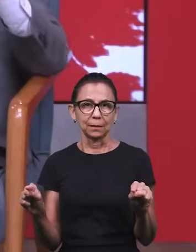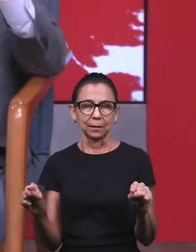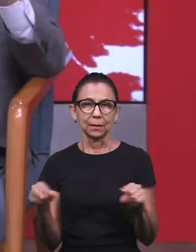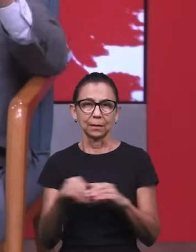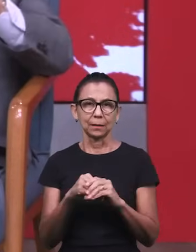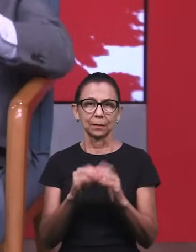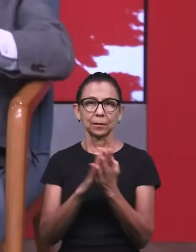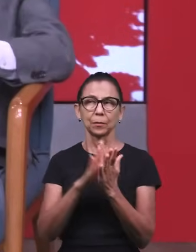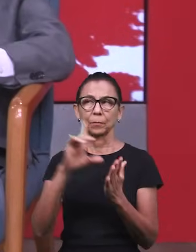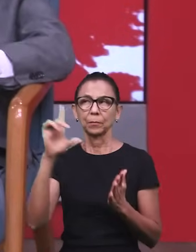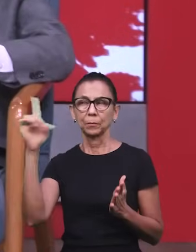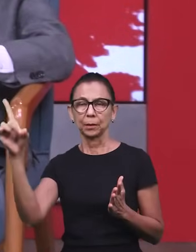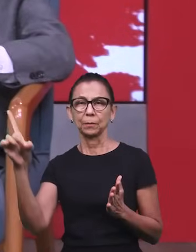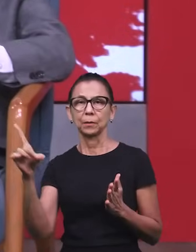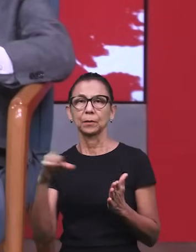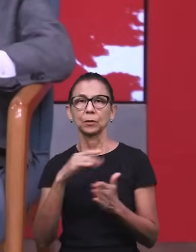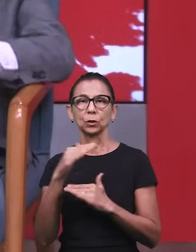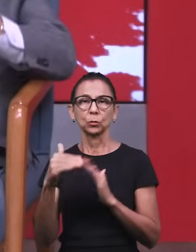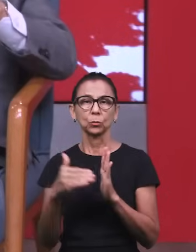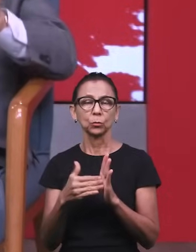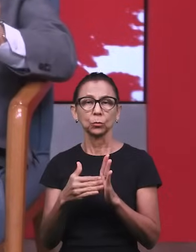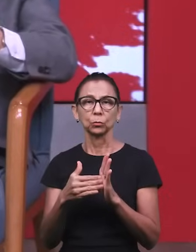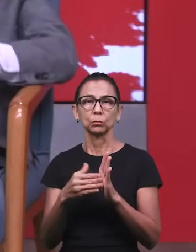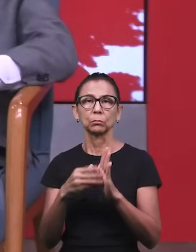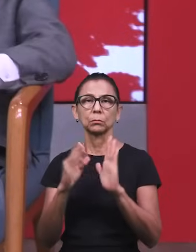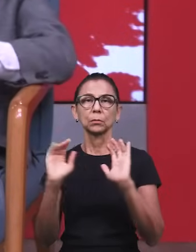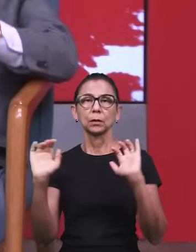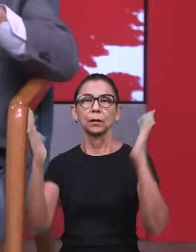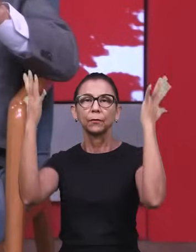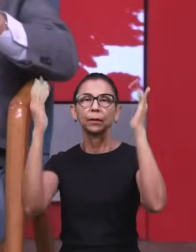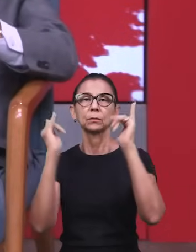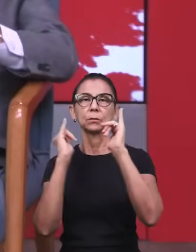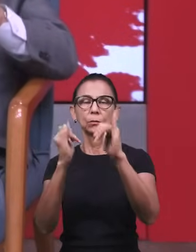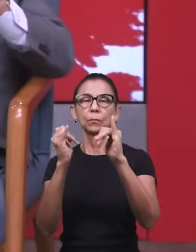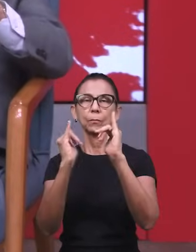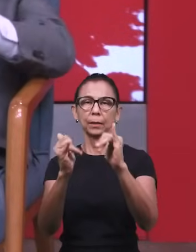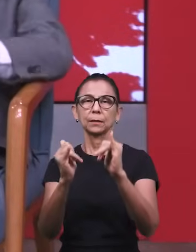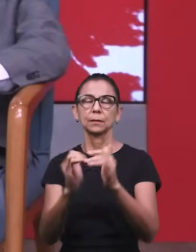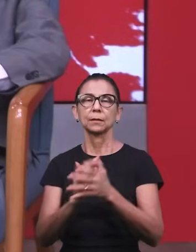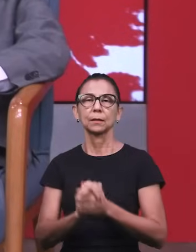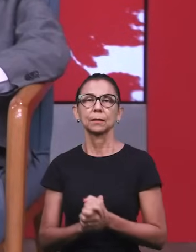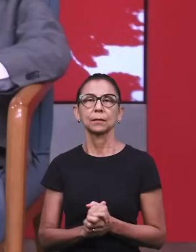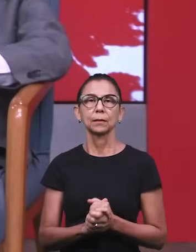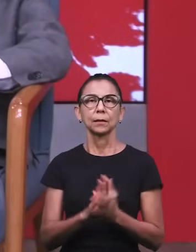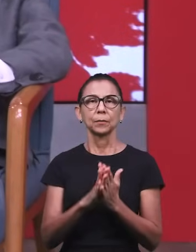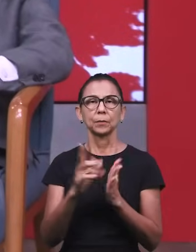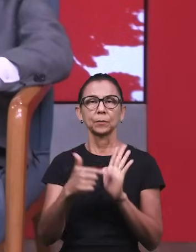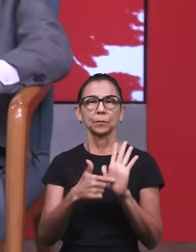tudo isso que nós falamos em Trombetas e festas é Bíblia tudo isso é palavra mas é palavra di